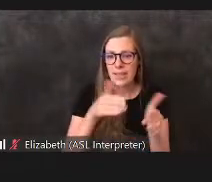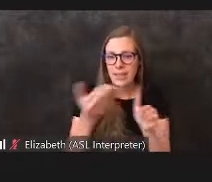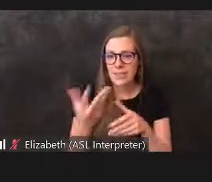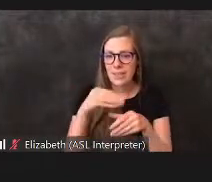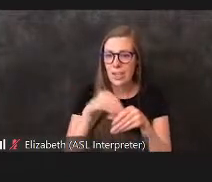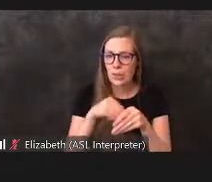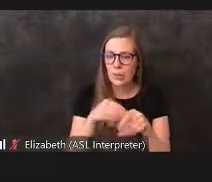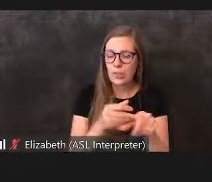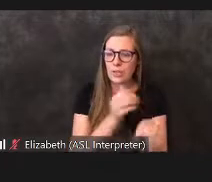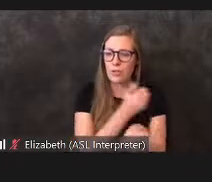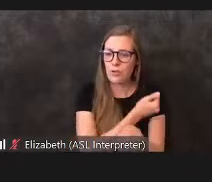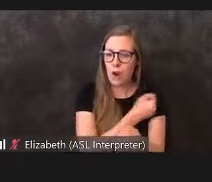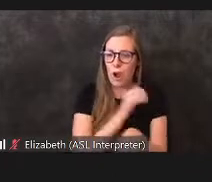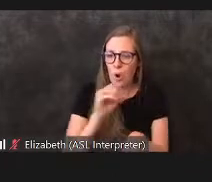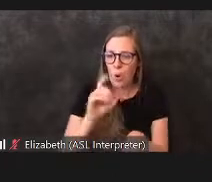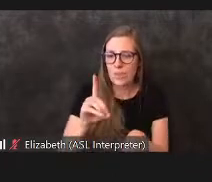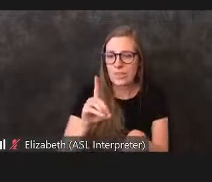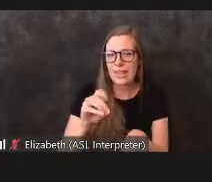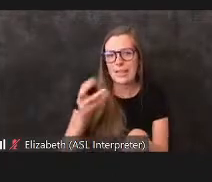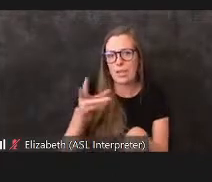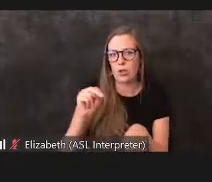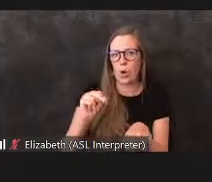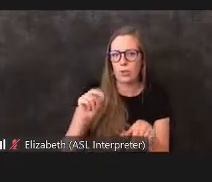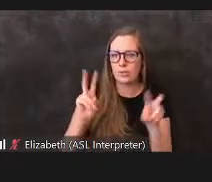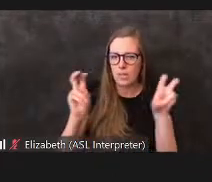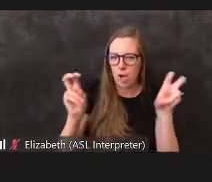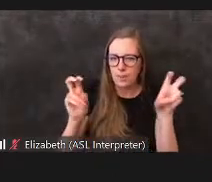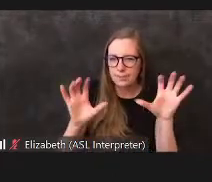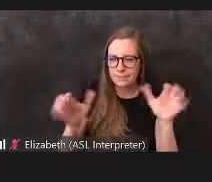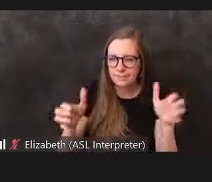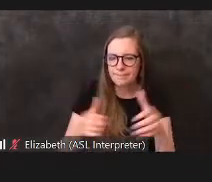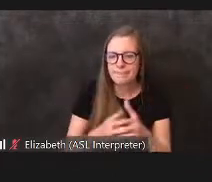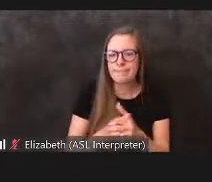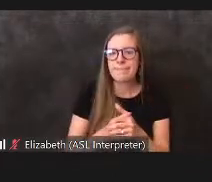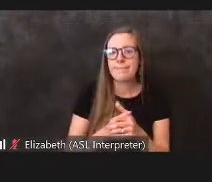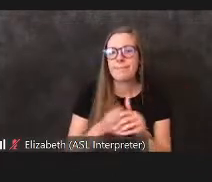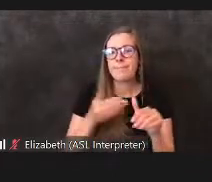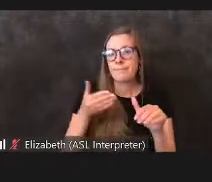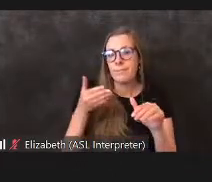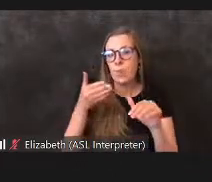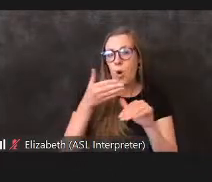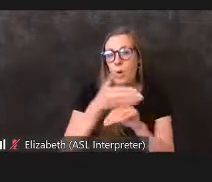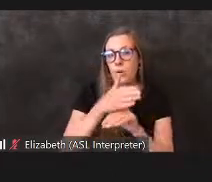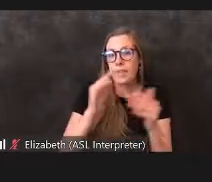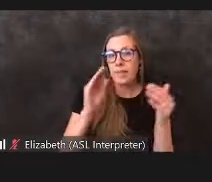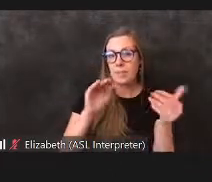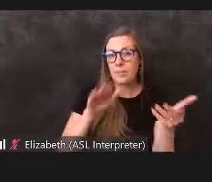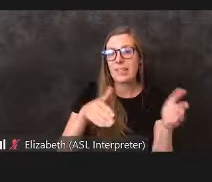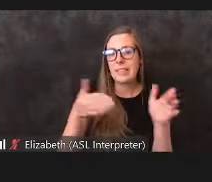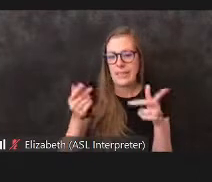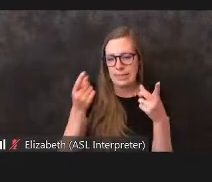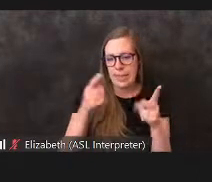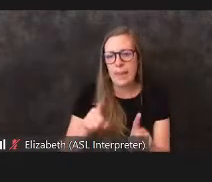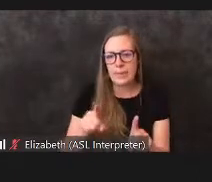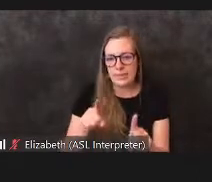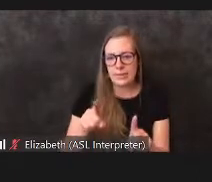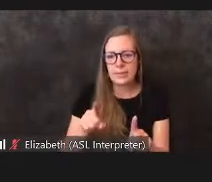incluyendo zonas de drogas que tiene su propia categoría más de lo esperado en muertes han ocurrido.